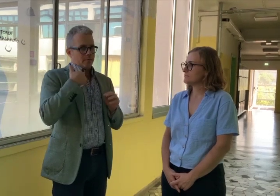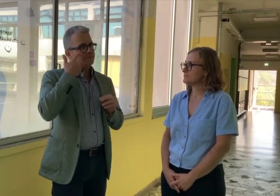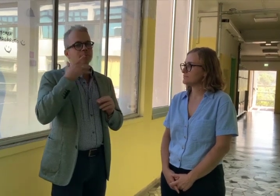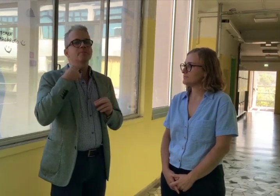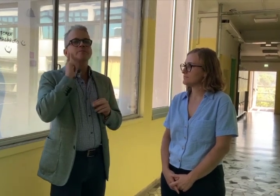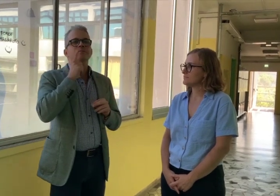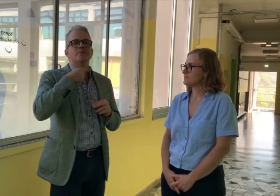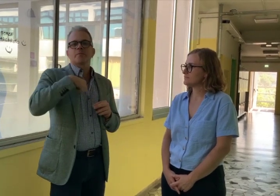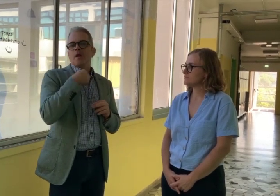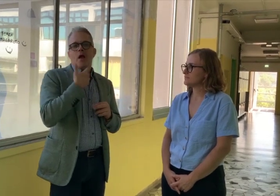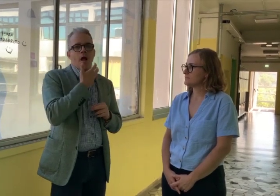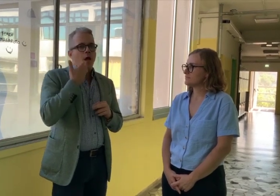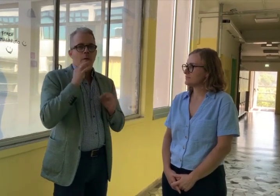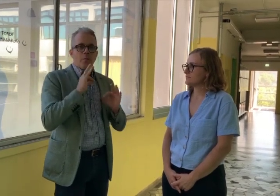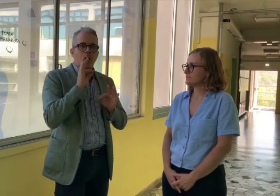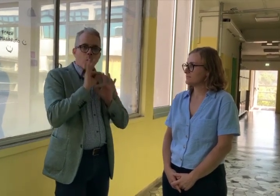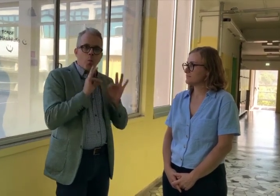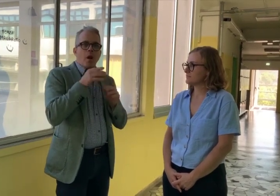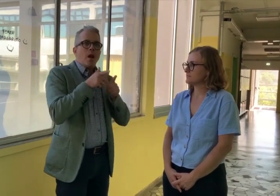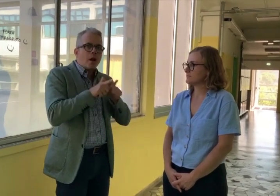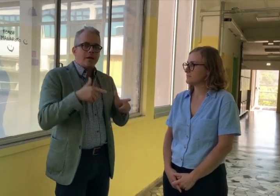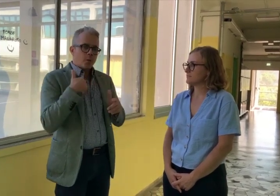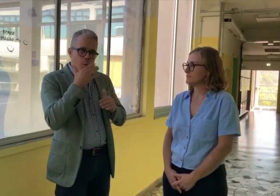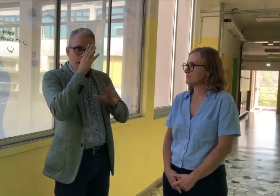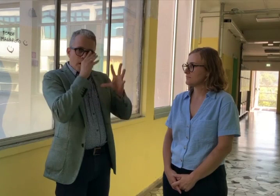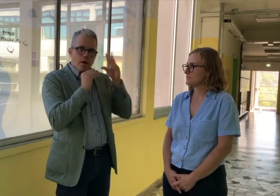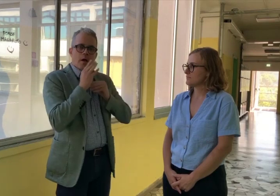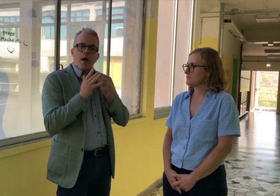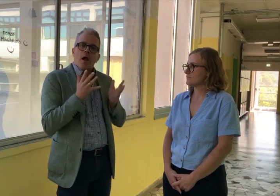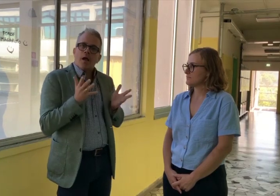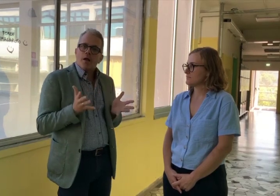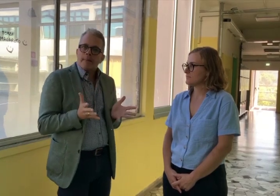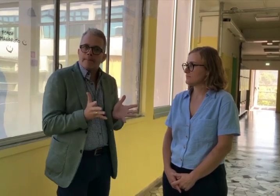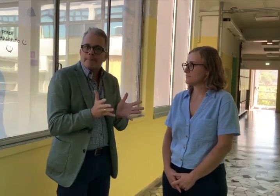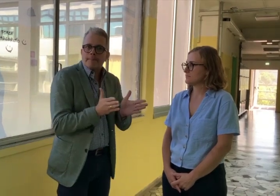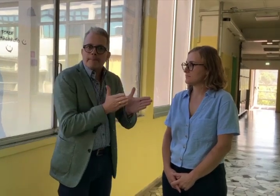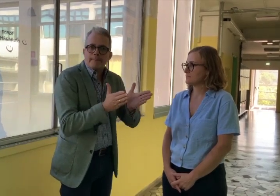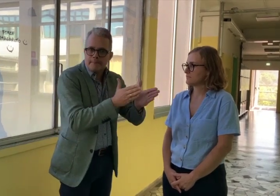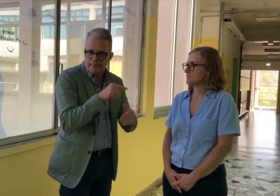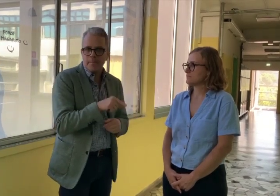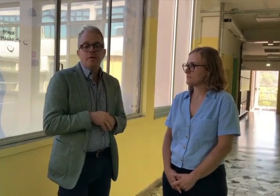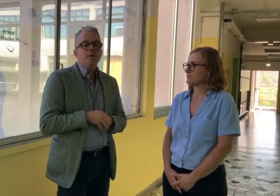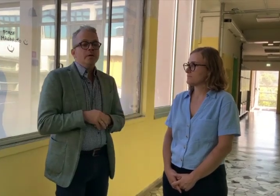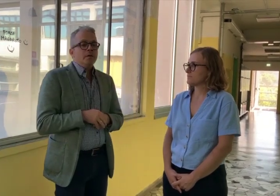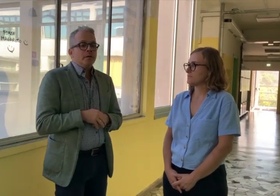noi sordi teniamo molto all’apprendimento linguistico, che sia adeguato e che faccia proseguire su una buona strada lo studente.